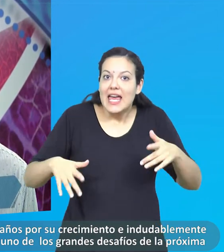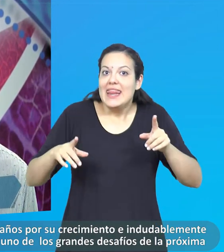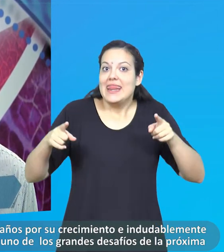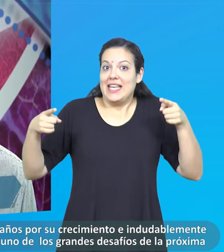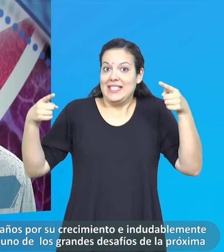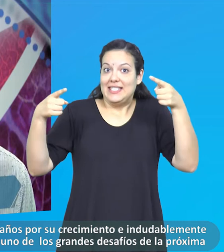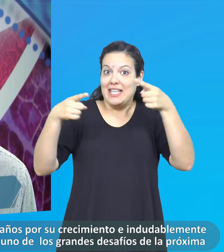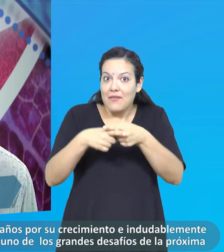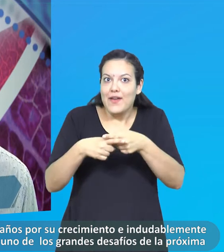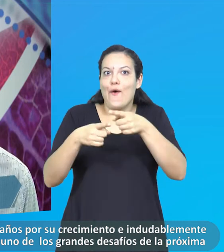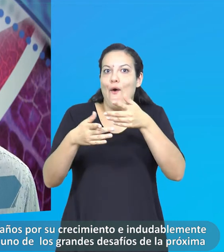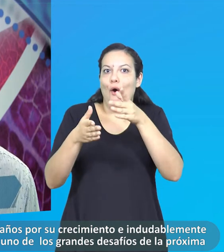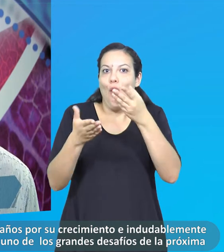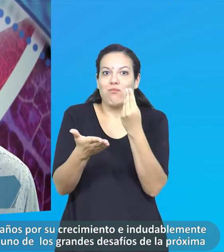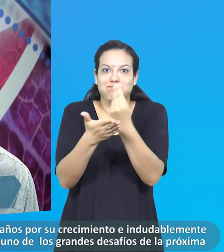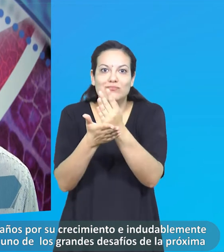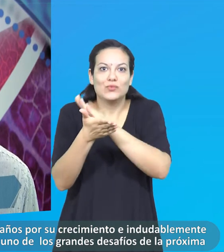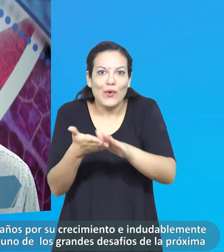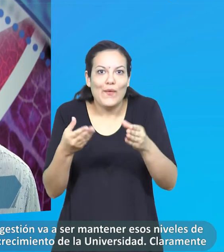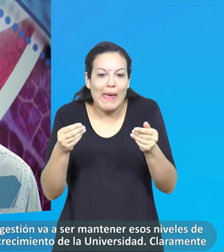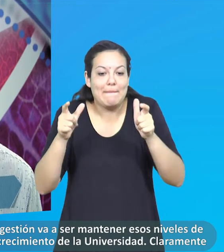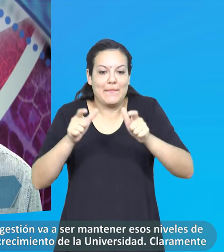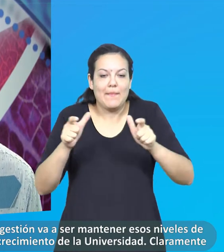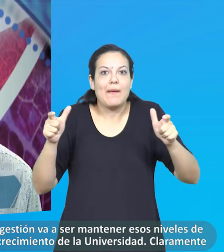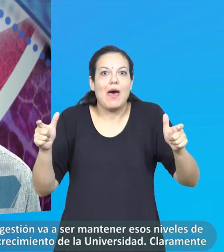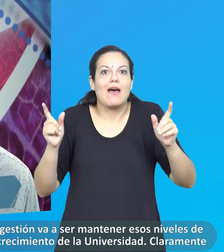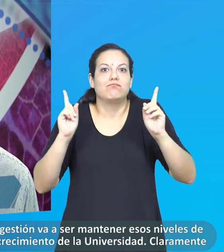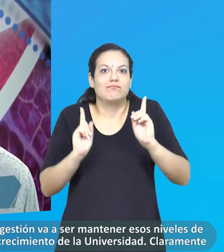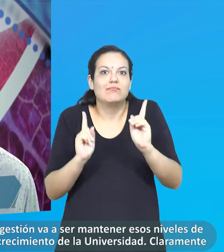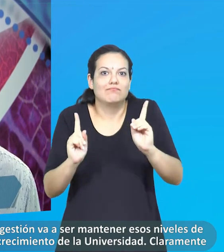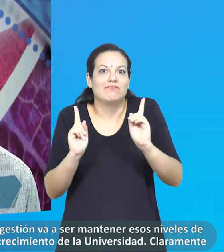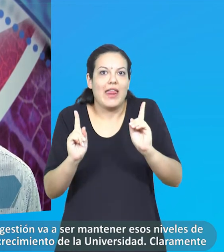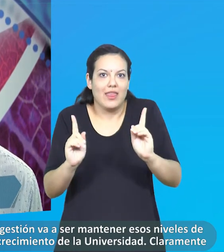grandes desafíos de la próxima gestión va a ser mantener esos niveles de crecimiento